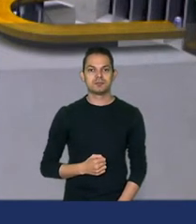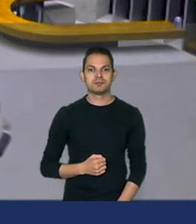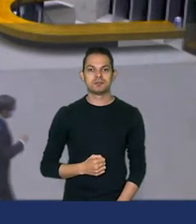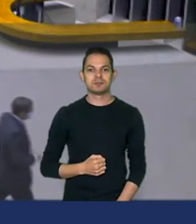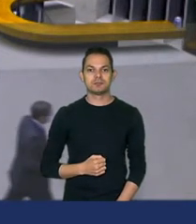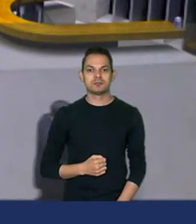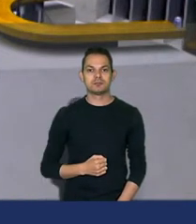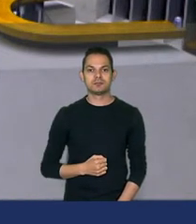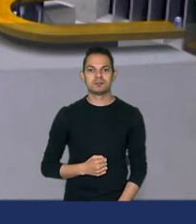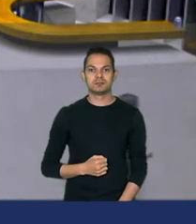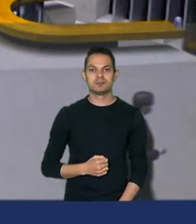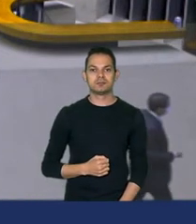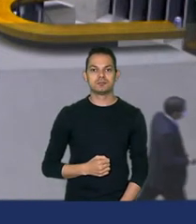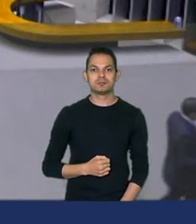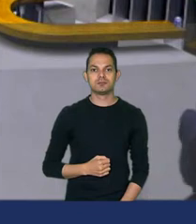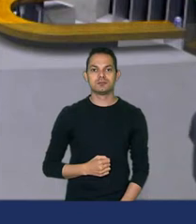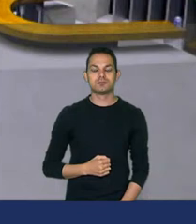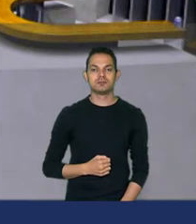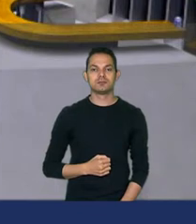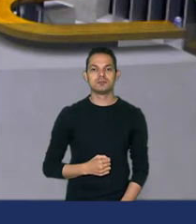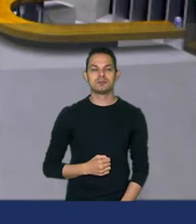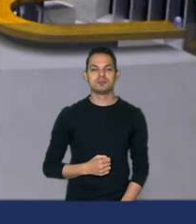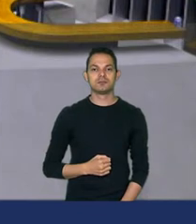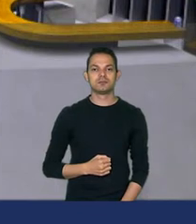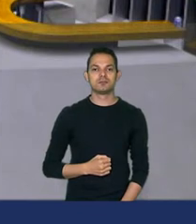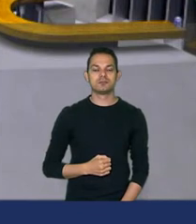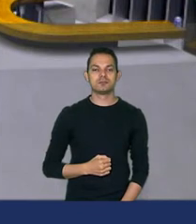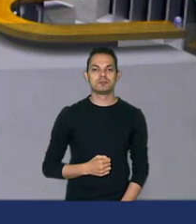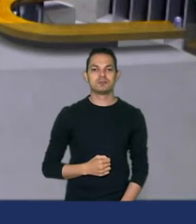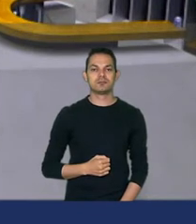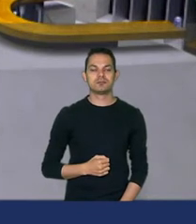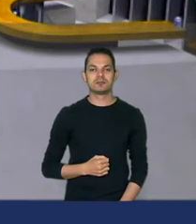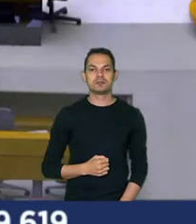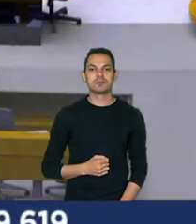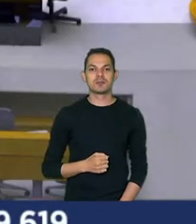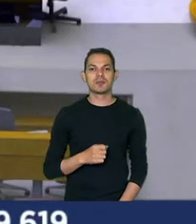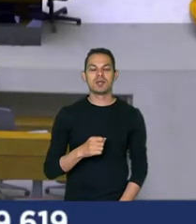PT ACOMPANHA O VOTO SIM. [PRESIDENTE]: O PV? A